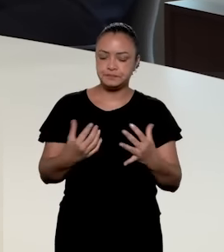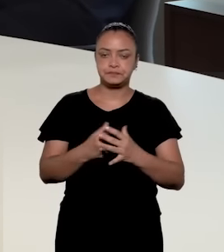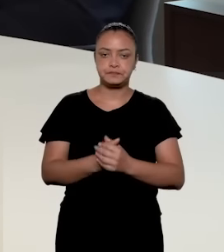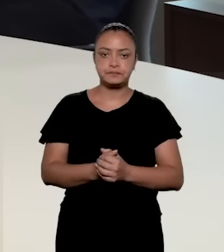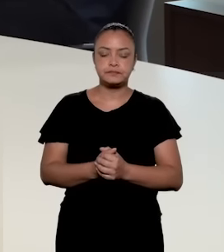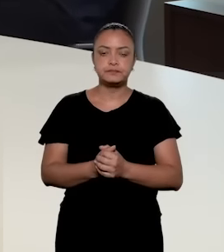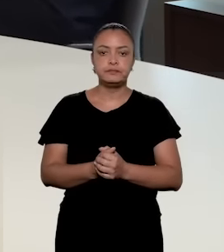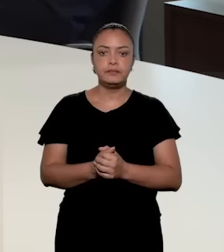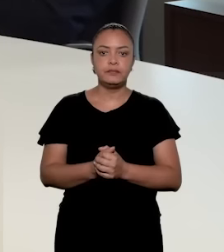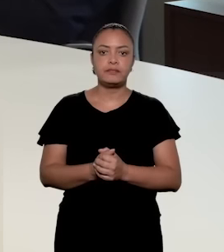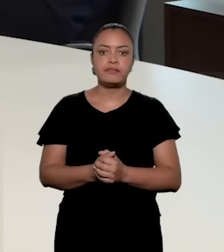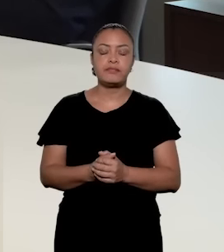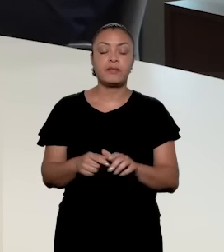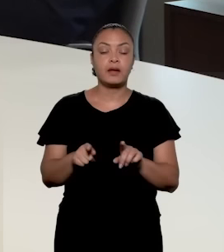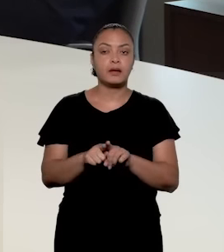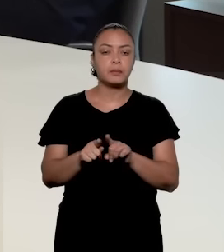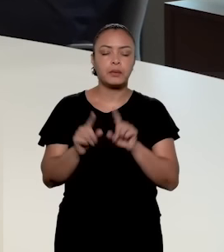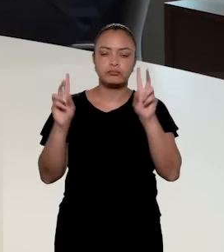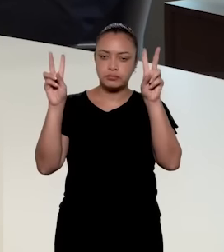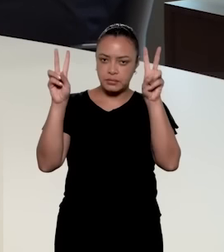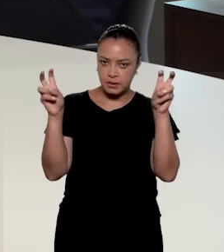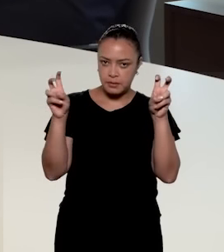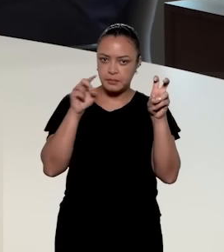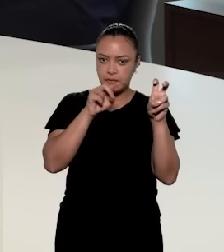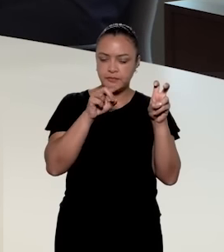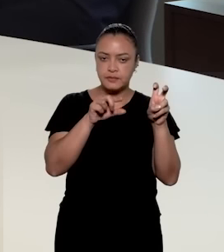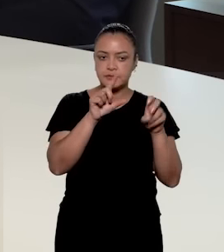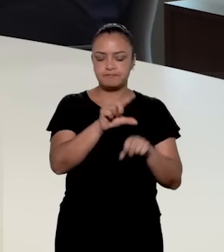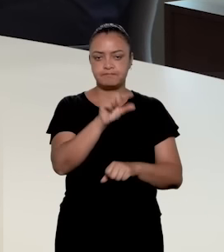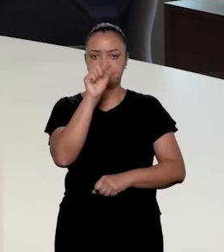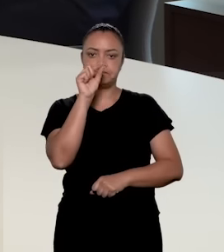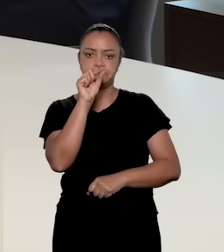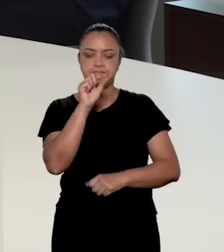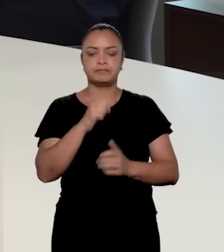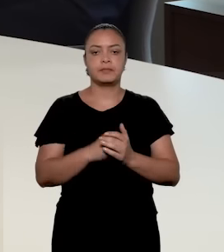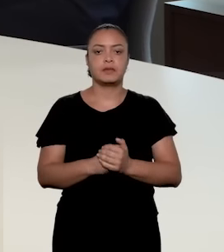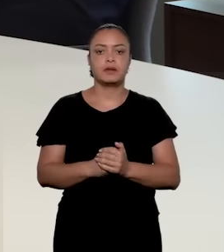Bom, vamos lá. Aliás, eu quero pegar um tema que você colocou,